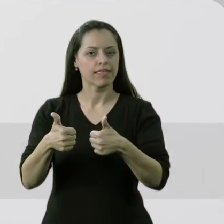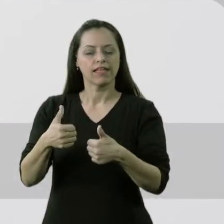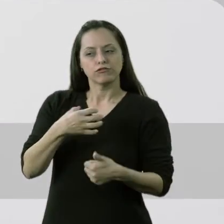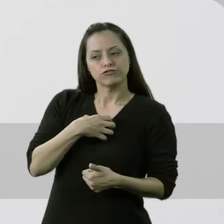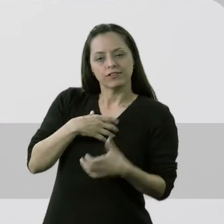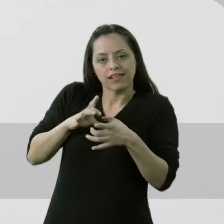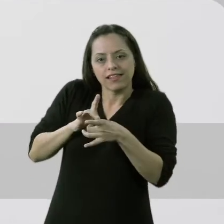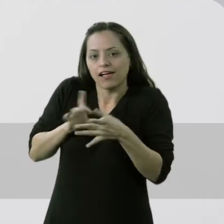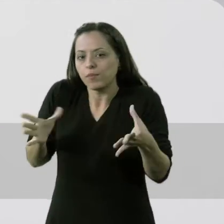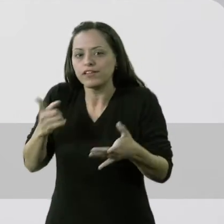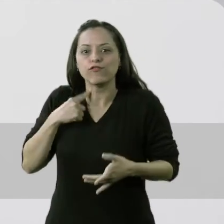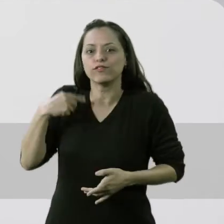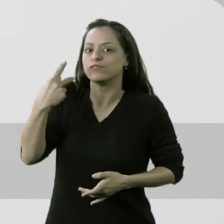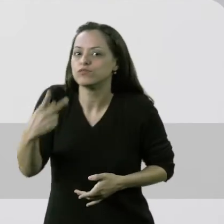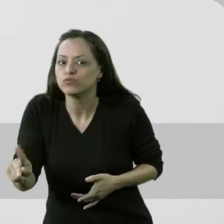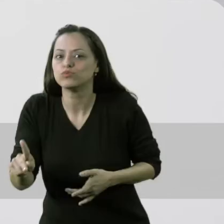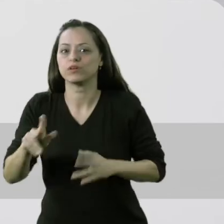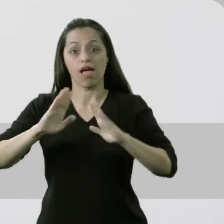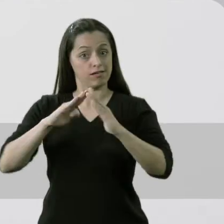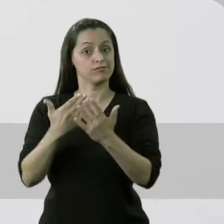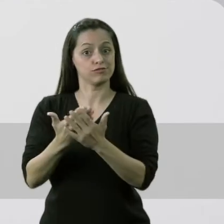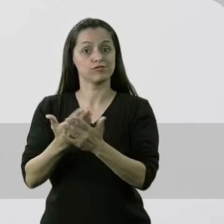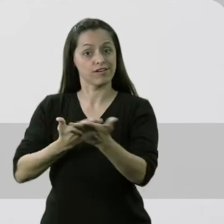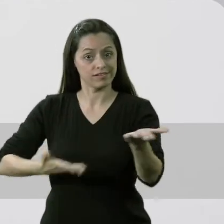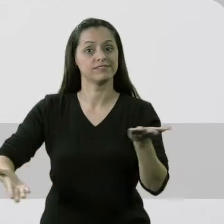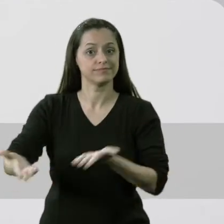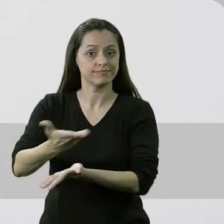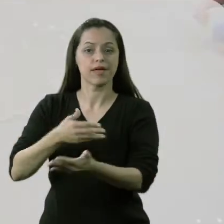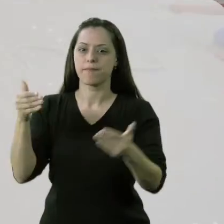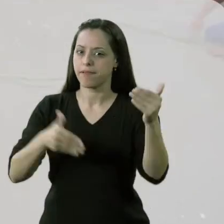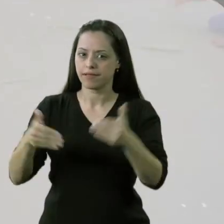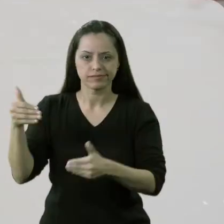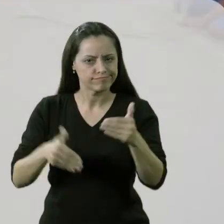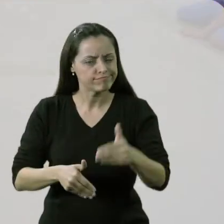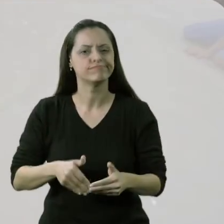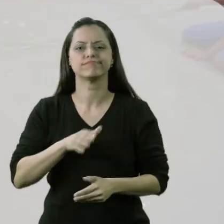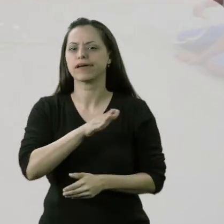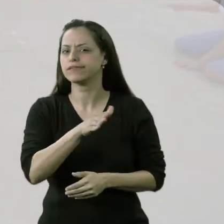fica com mais liberdade para fazer aquilo que quer na escola, participação de tudo.